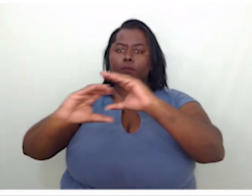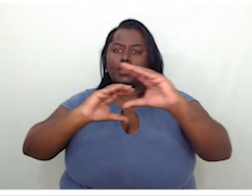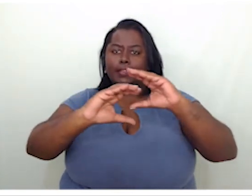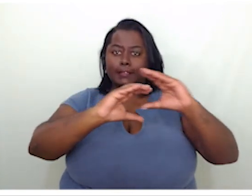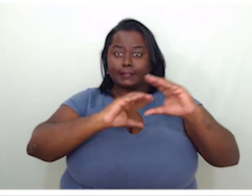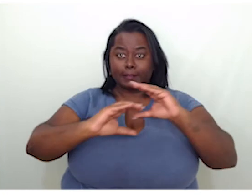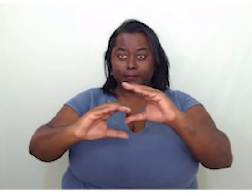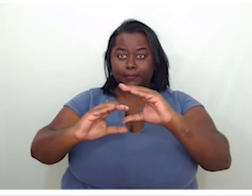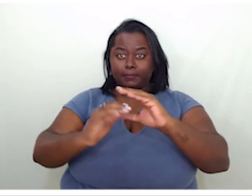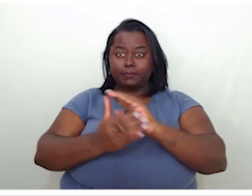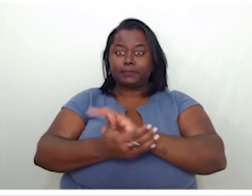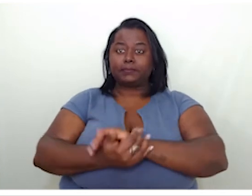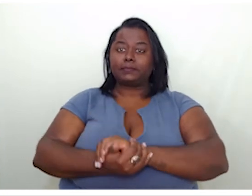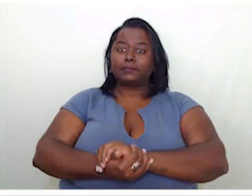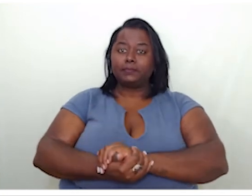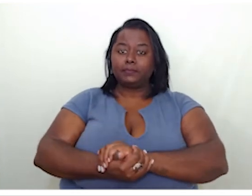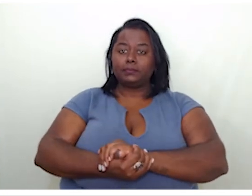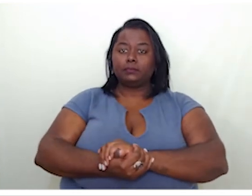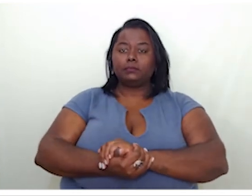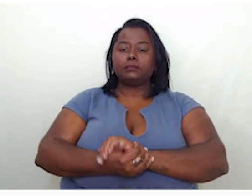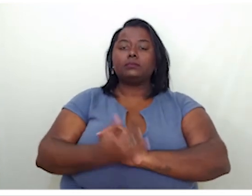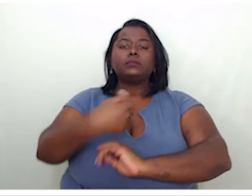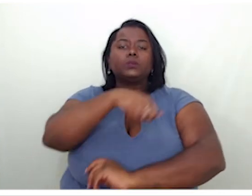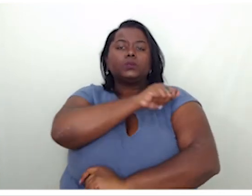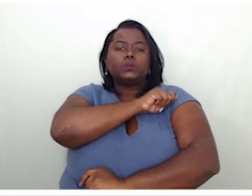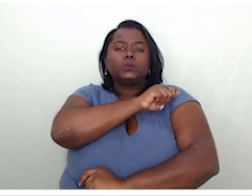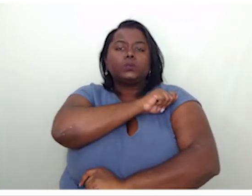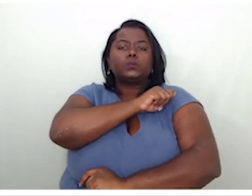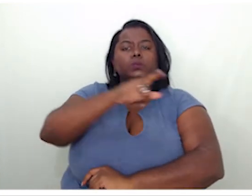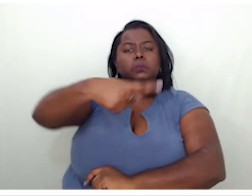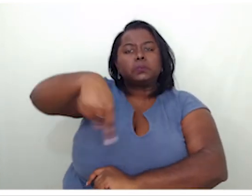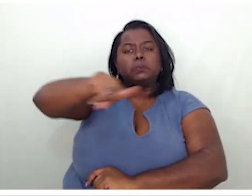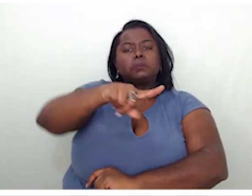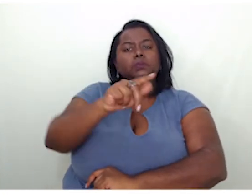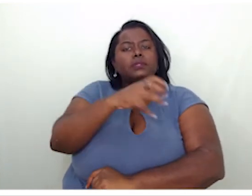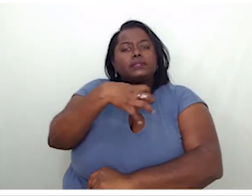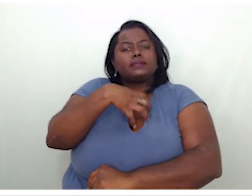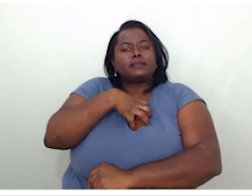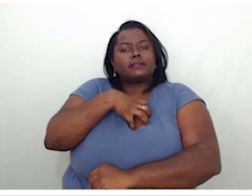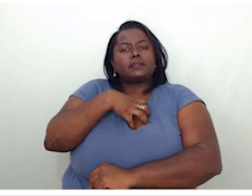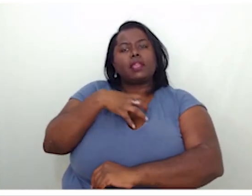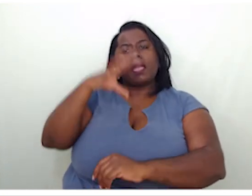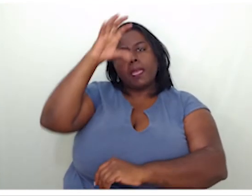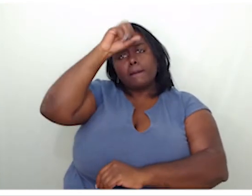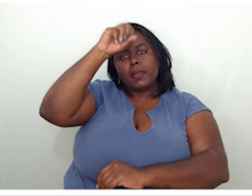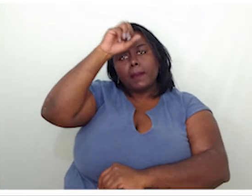el uso de los puntos fuertes el uno del otro, áreas de especialidad y habilidades.